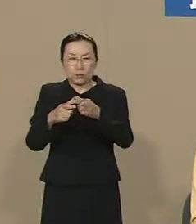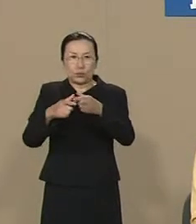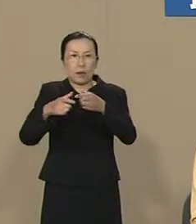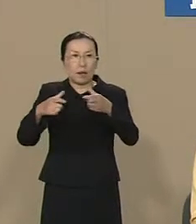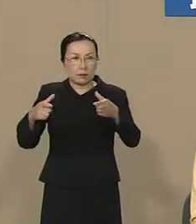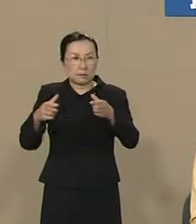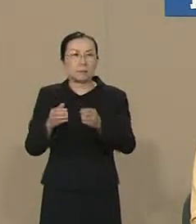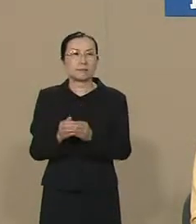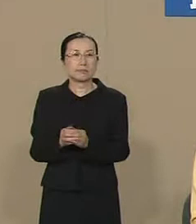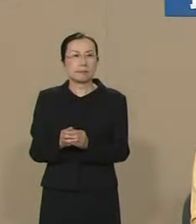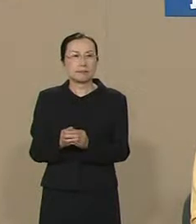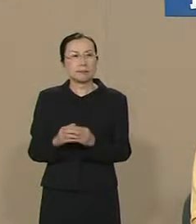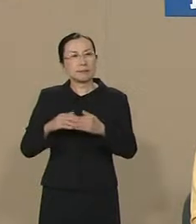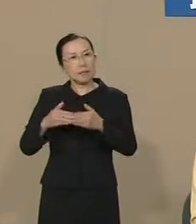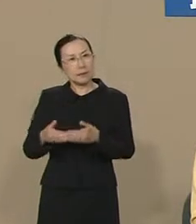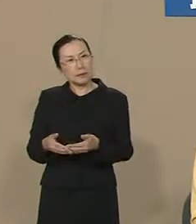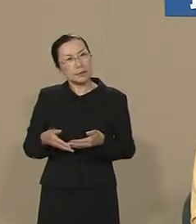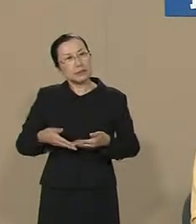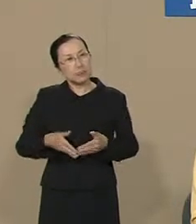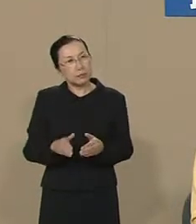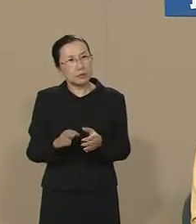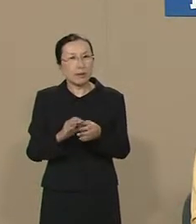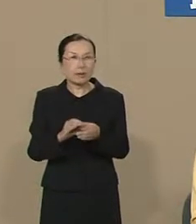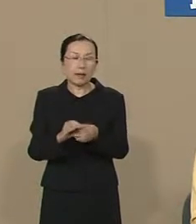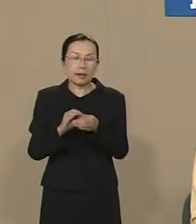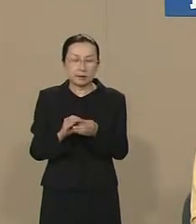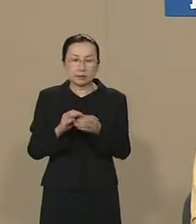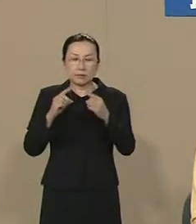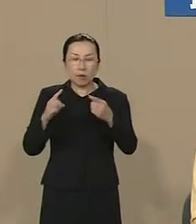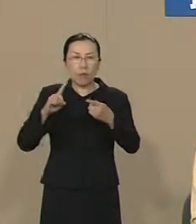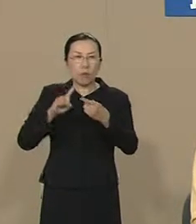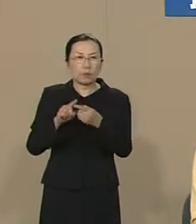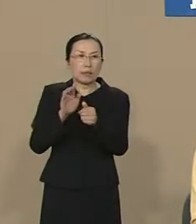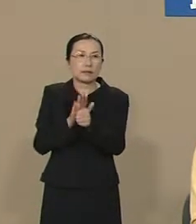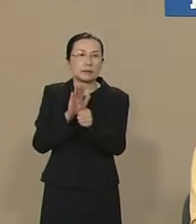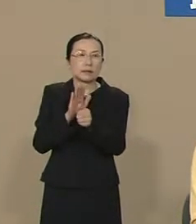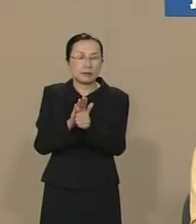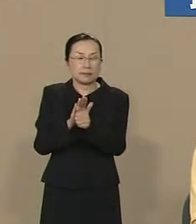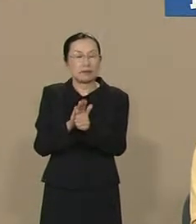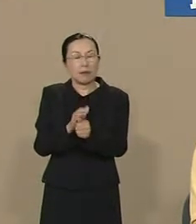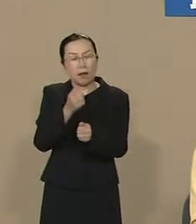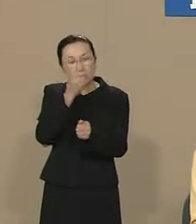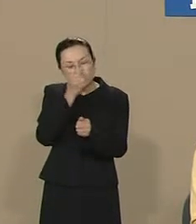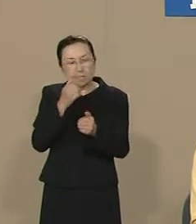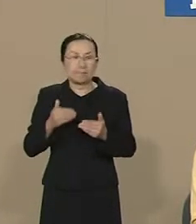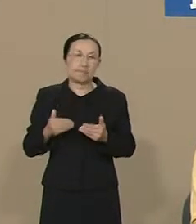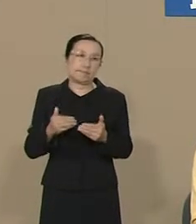妊娠や出産に関する公的支援を 充実させました｡